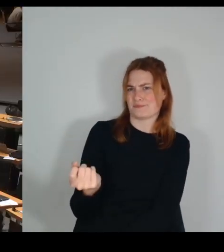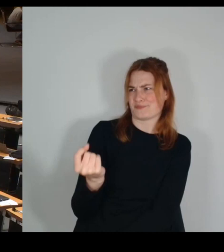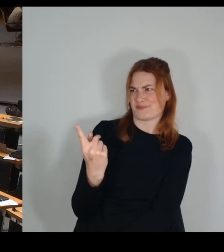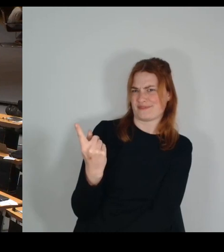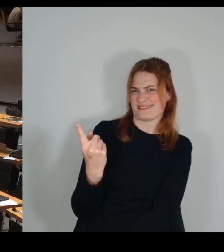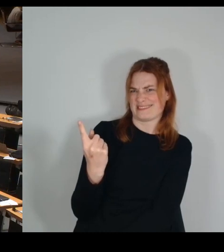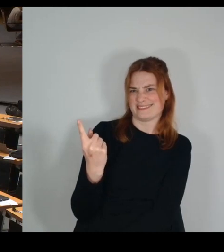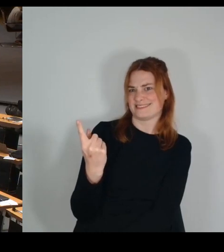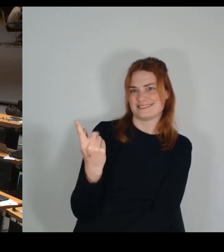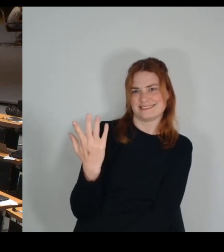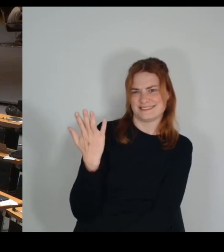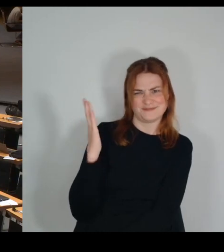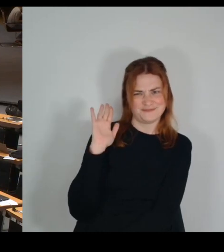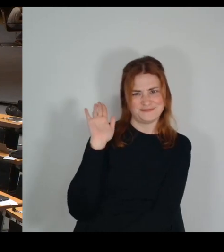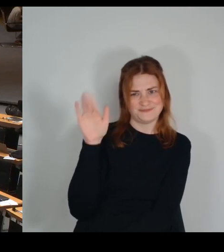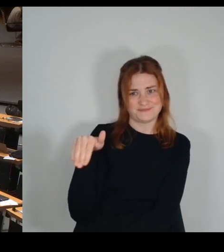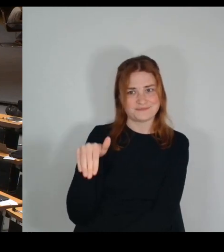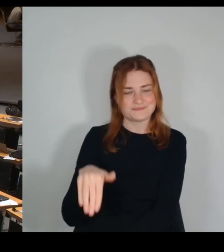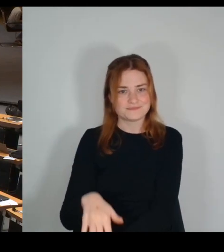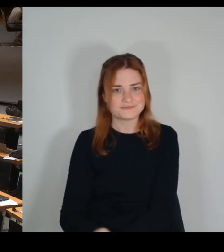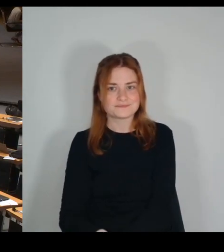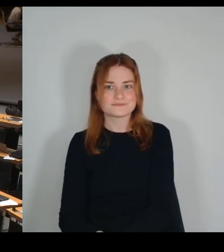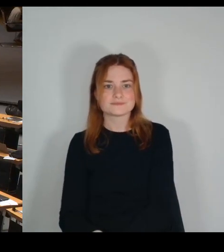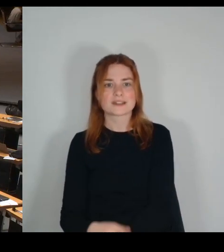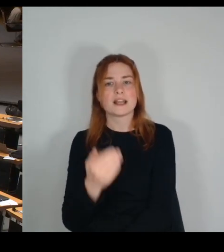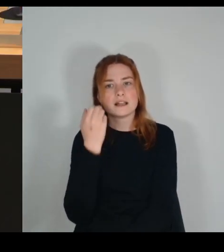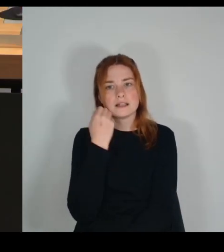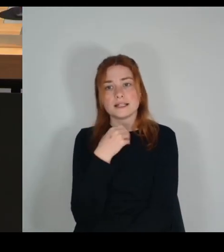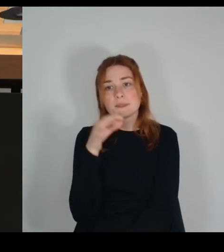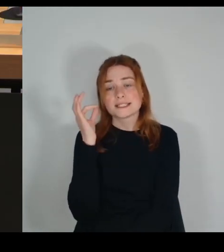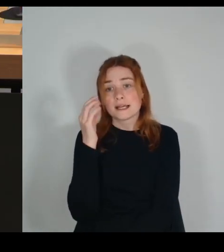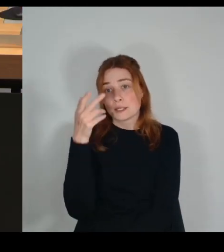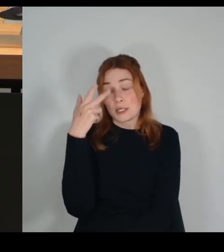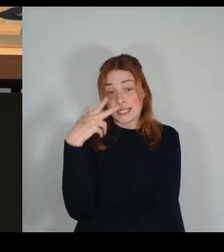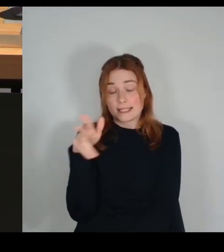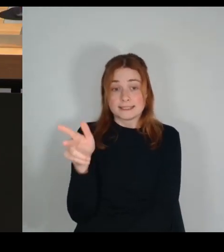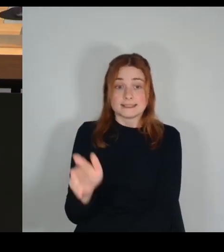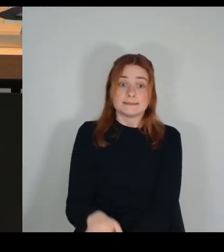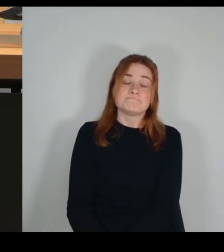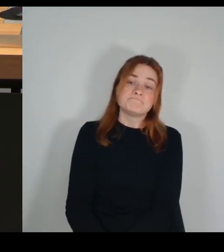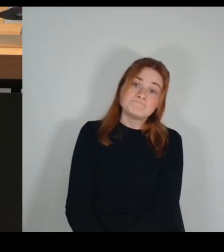Es ist auch kein Geheimnis. Es geht Ihnen auch nicht um die Gefahrenabwehr.